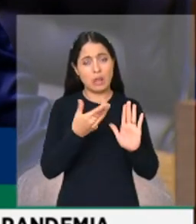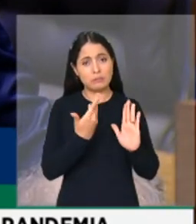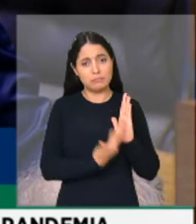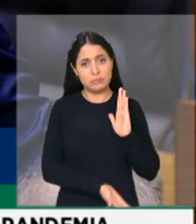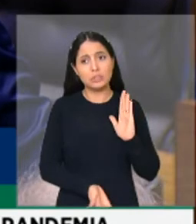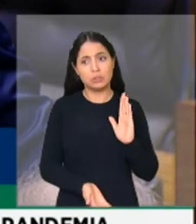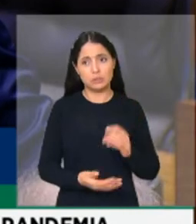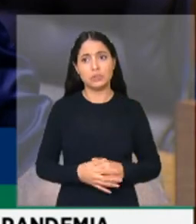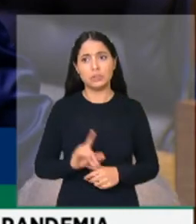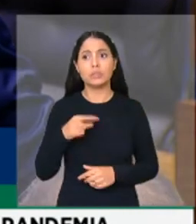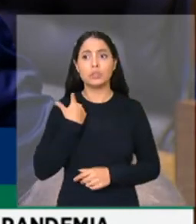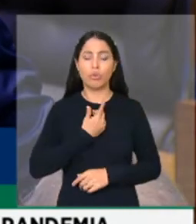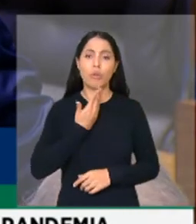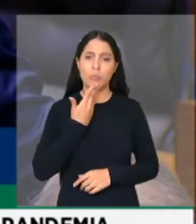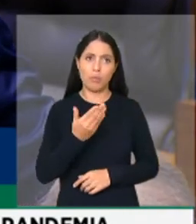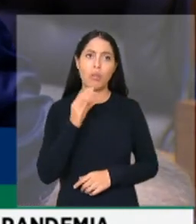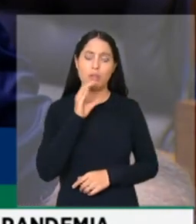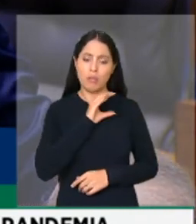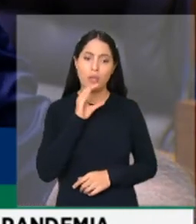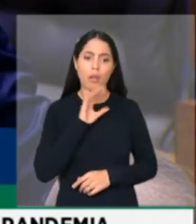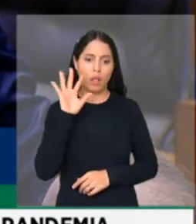PERDERIA O OBJETO ESSE DESTAQUE QUE A GENTE PUDESSE ACELERAR E QUE VOCÊS PUDESSEM TER ESSA SENSIBILIDADE DA